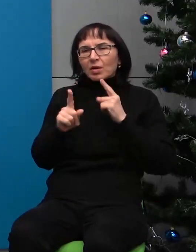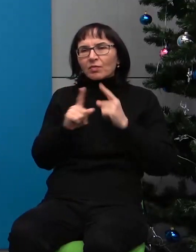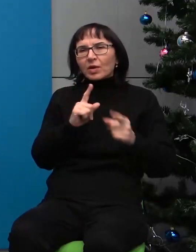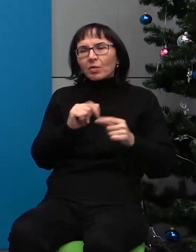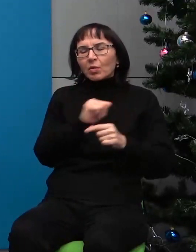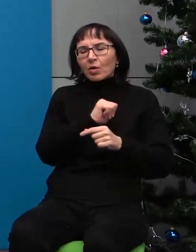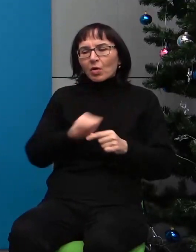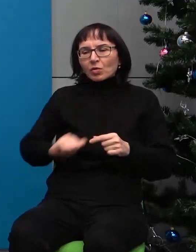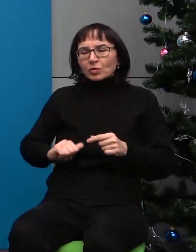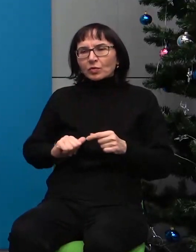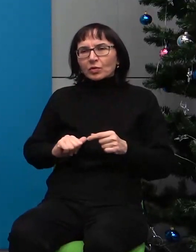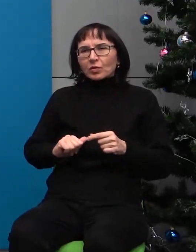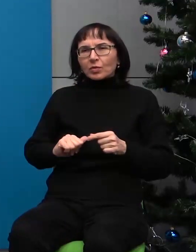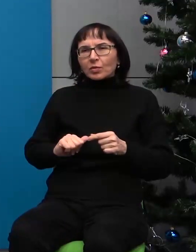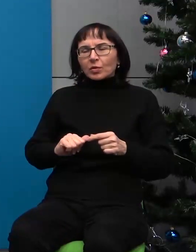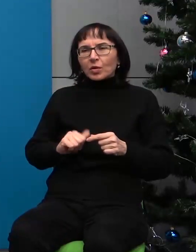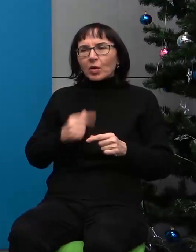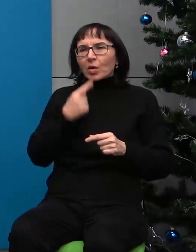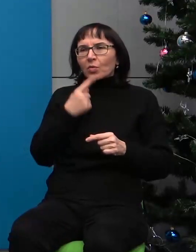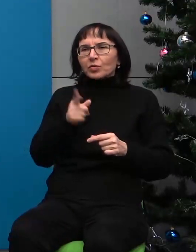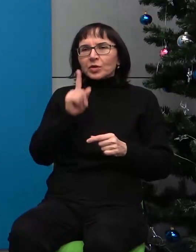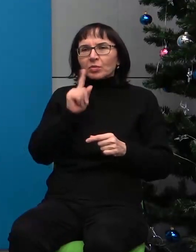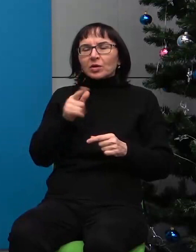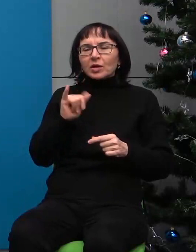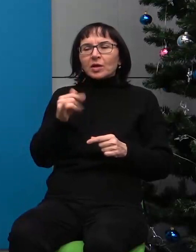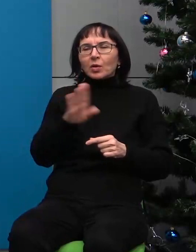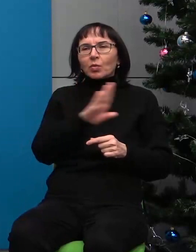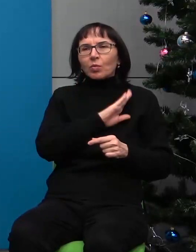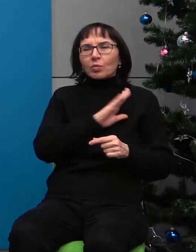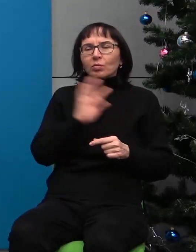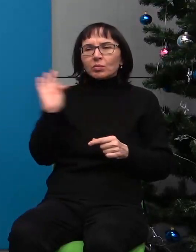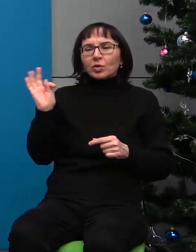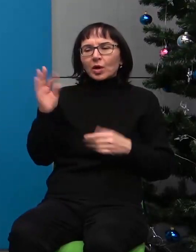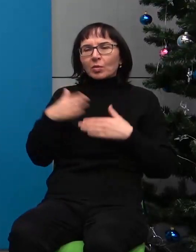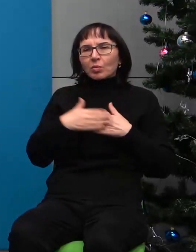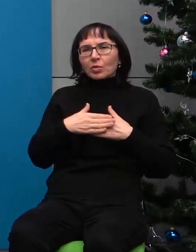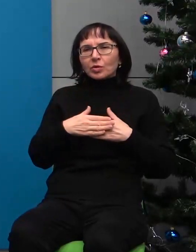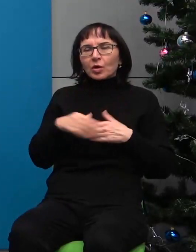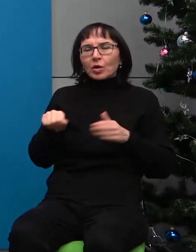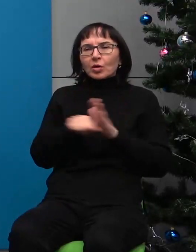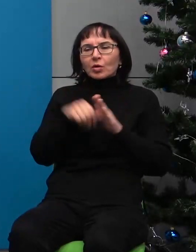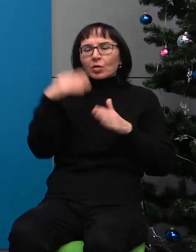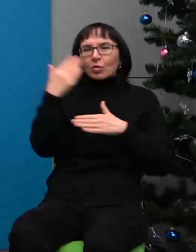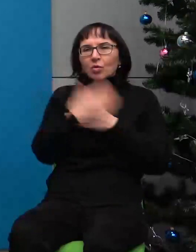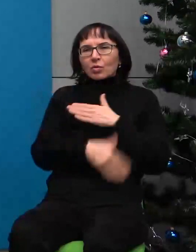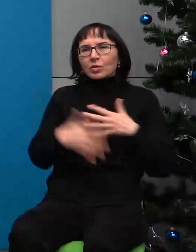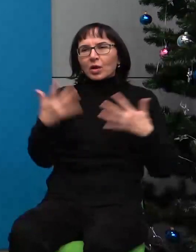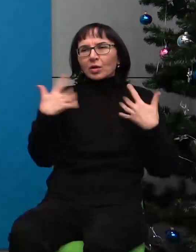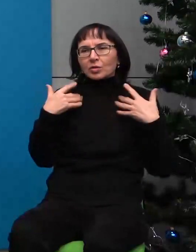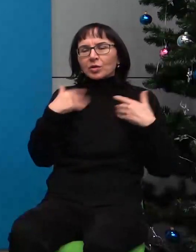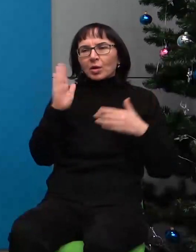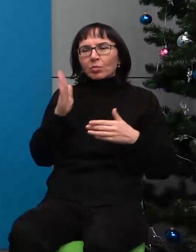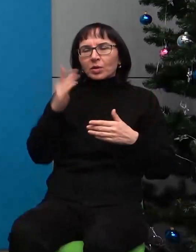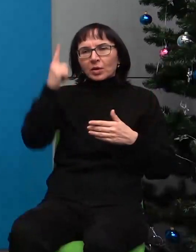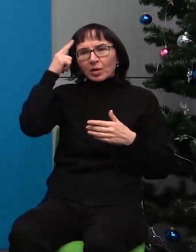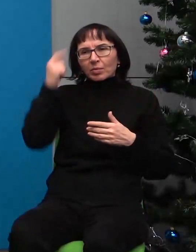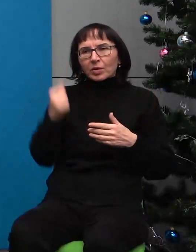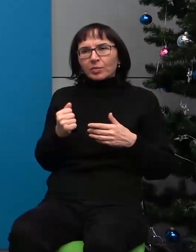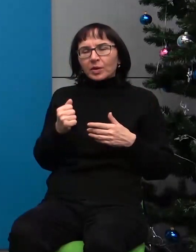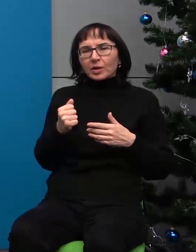która pierwszy raz powiedziała, jak naprawdę jej mąż umarł, prawda. Ja do końca życia będę to pamiętał, jak ona mi to mówiła, bo ona powiedziała,